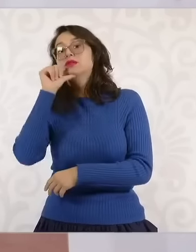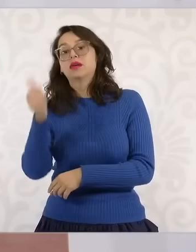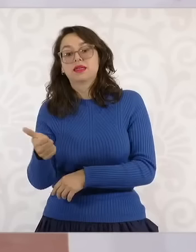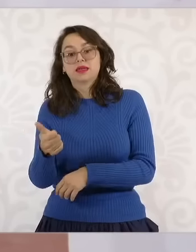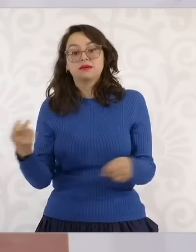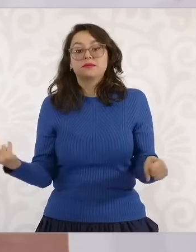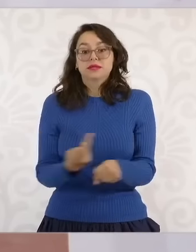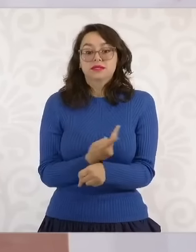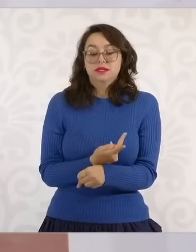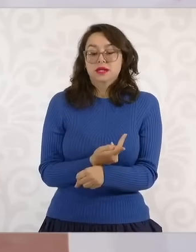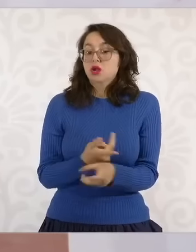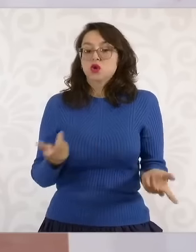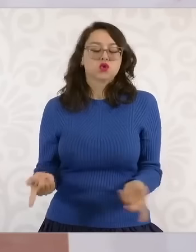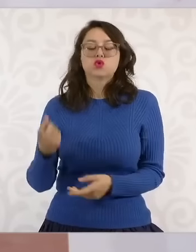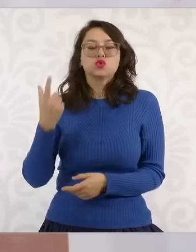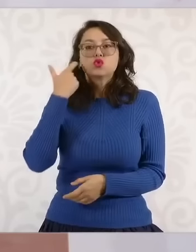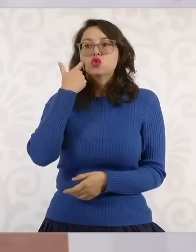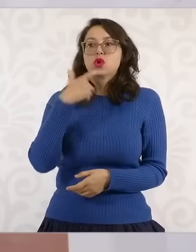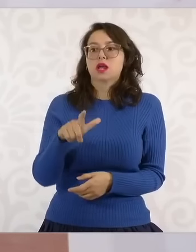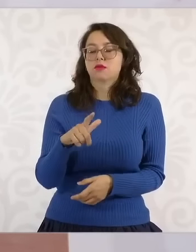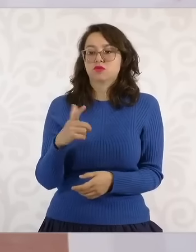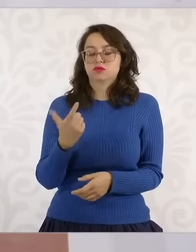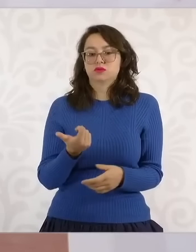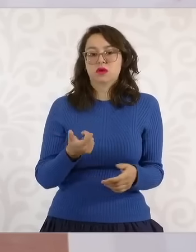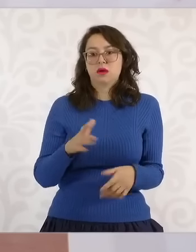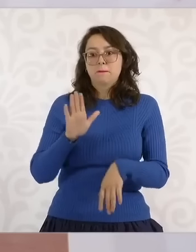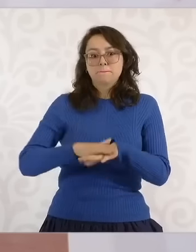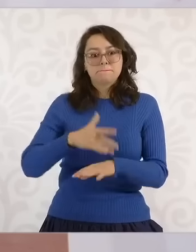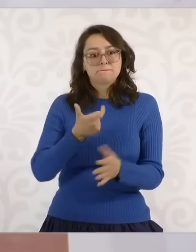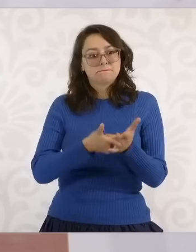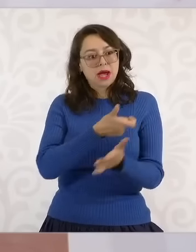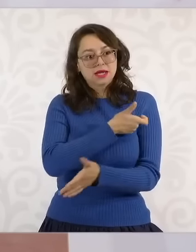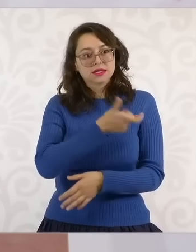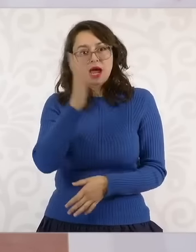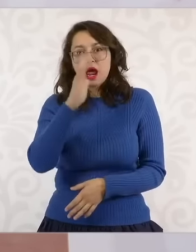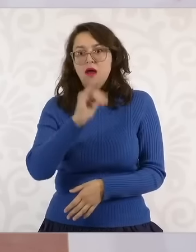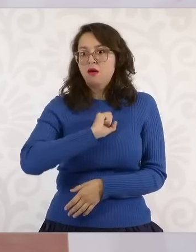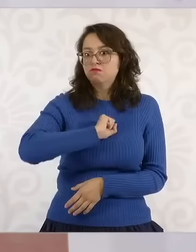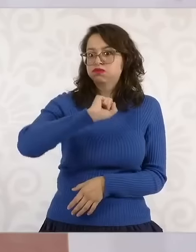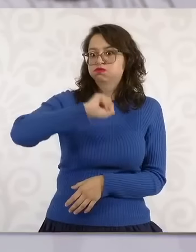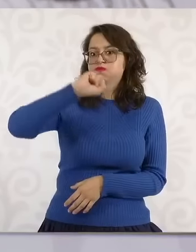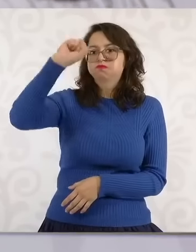inflación, o sea, de que aumenten los precios producto de estos impuestos, ni tampoco generar un